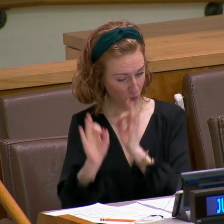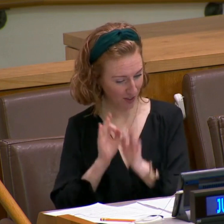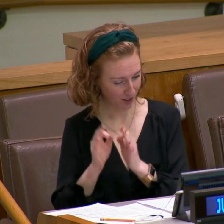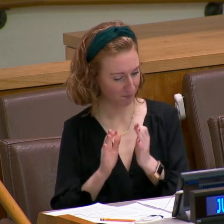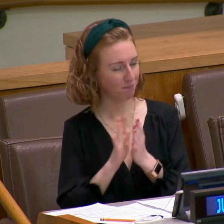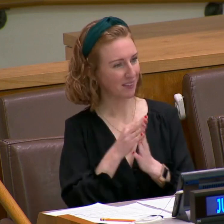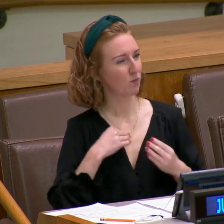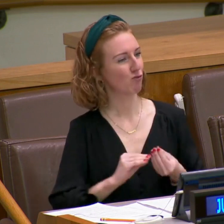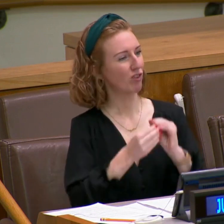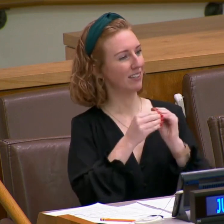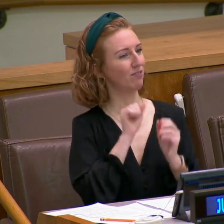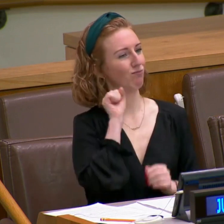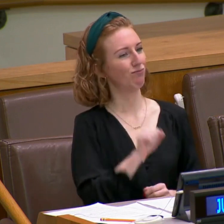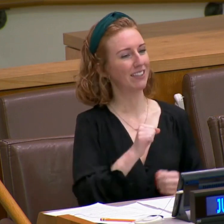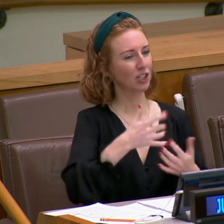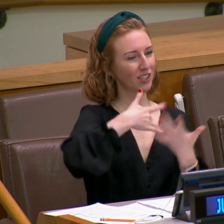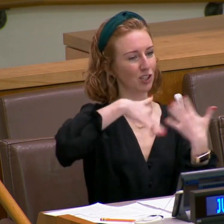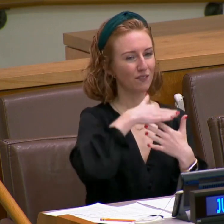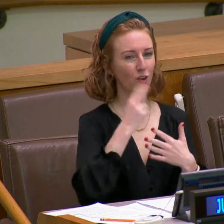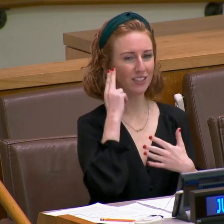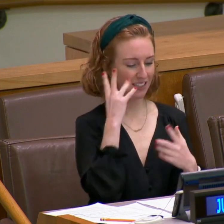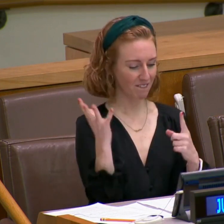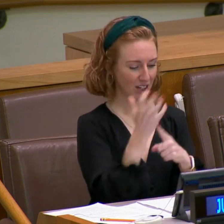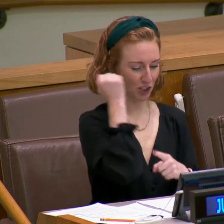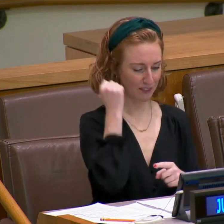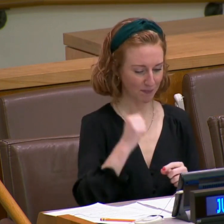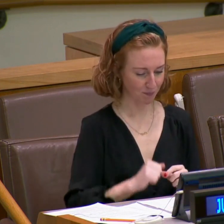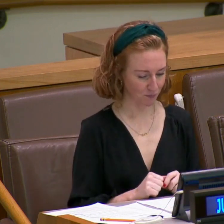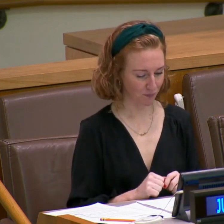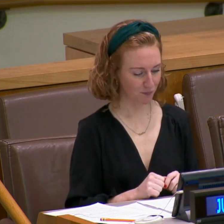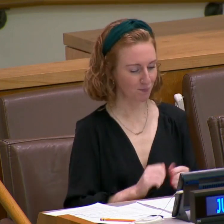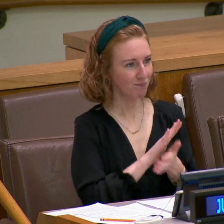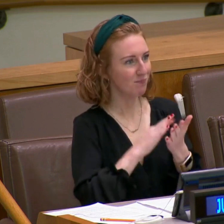preguntas, habremos creado las condiciones correctas para que una persona sorda suceda y